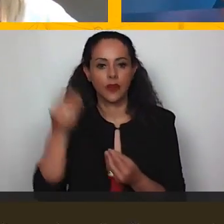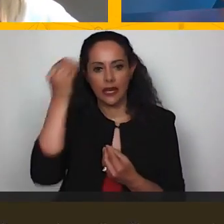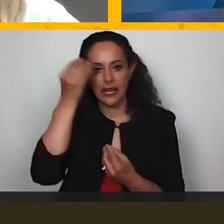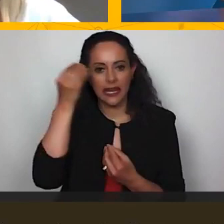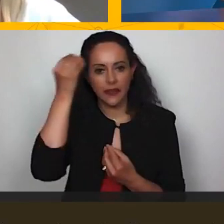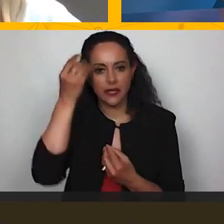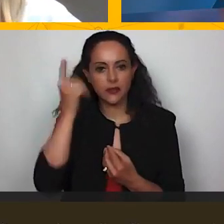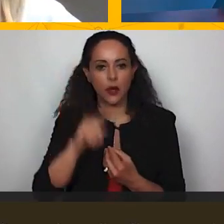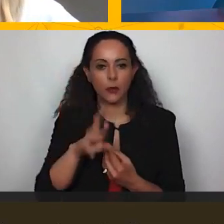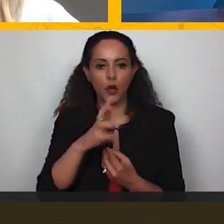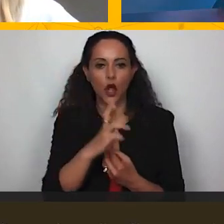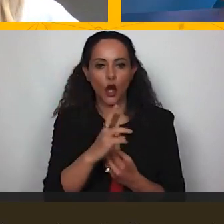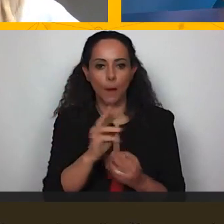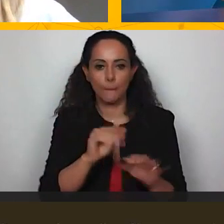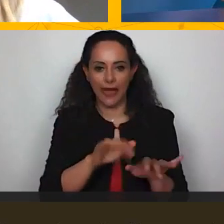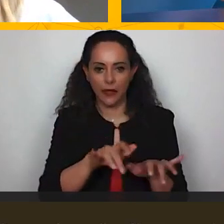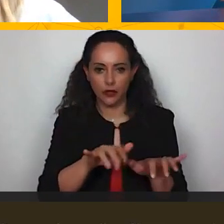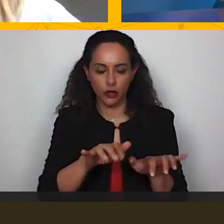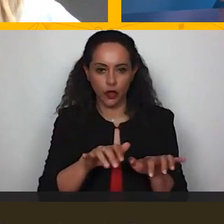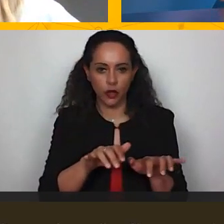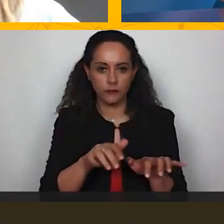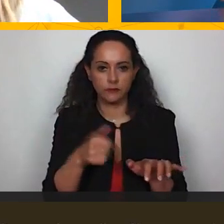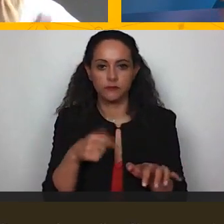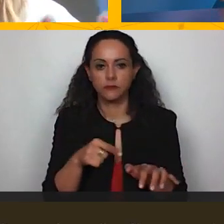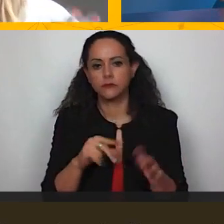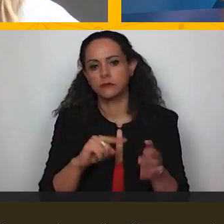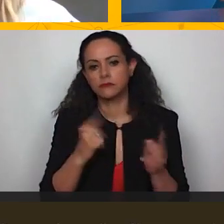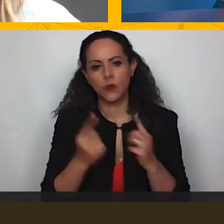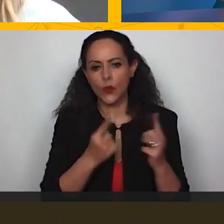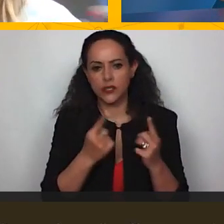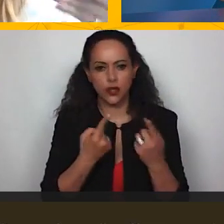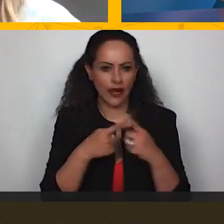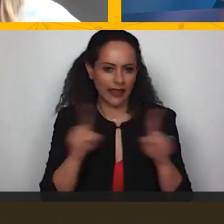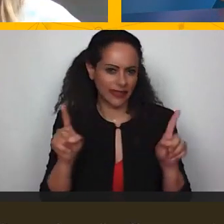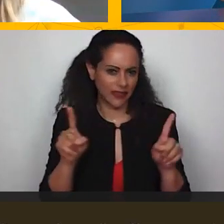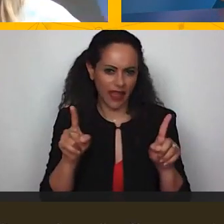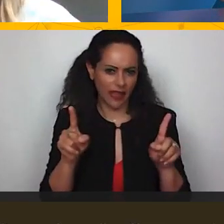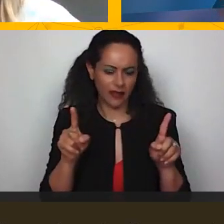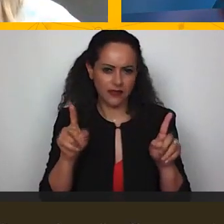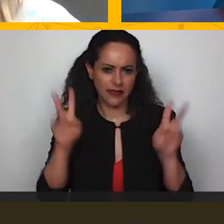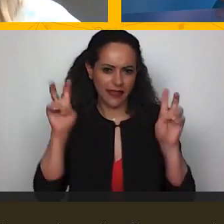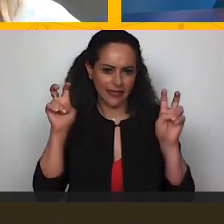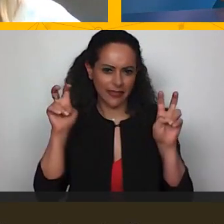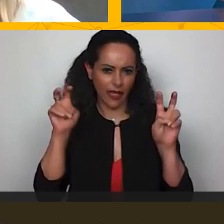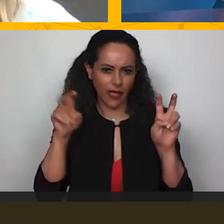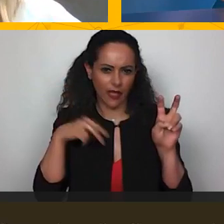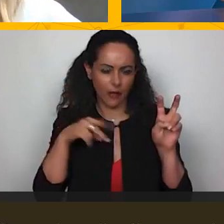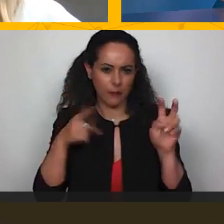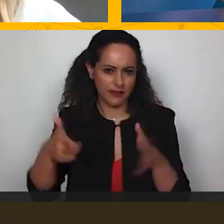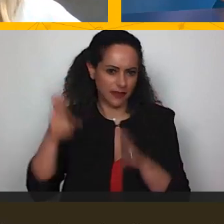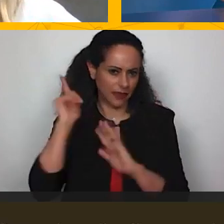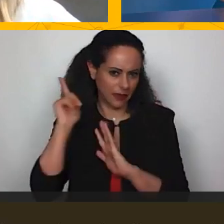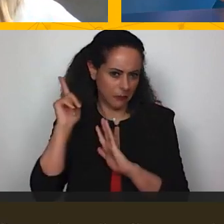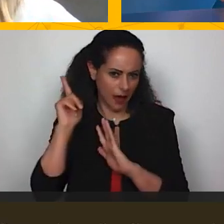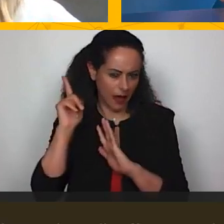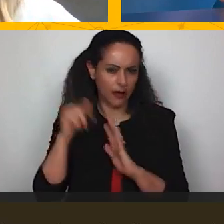Roberto. Sì. Che dice pur essendo una questione diversa